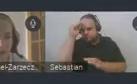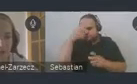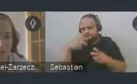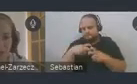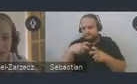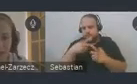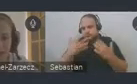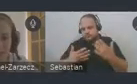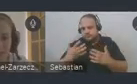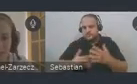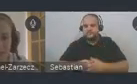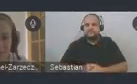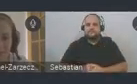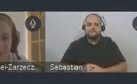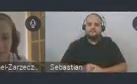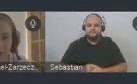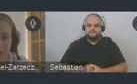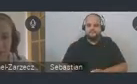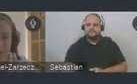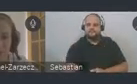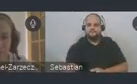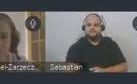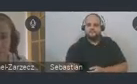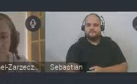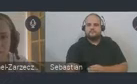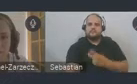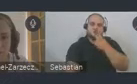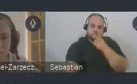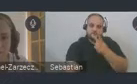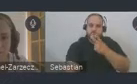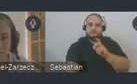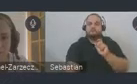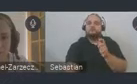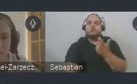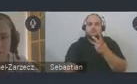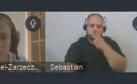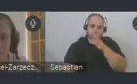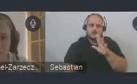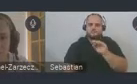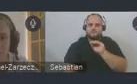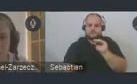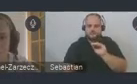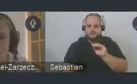a ja udostępnię ekran i zobaczymy, co tam się pojawiło.